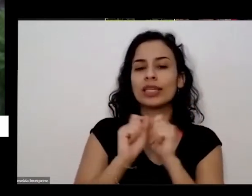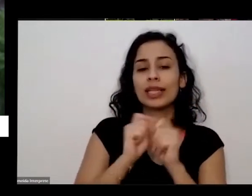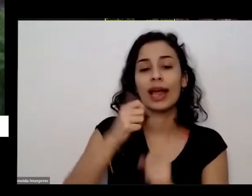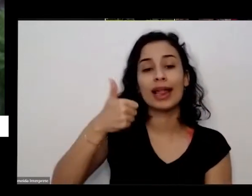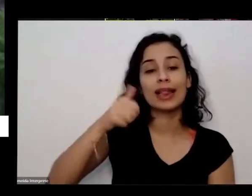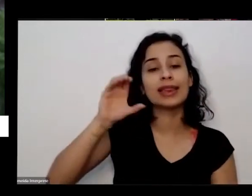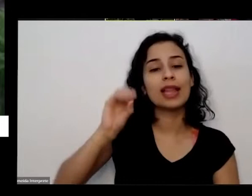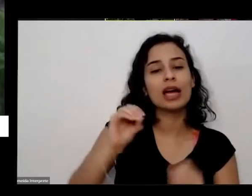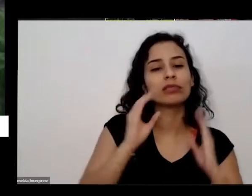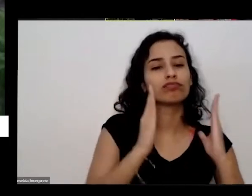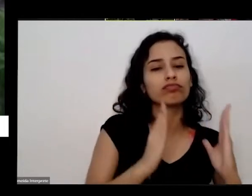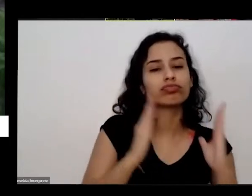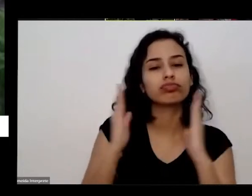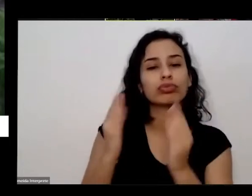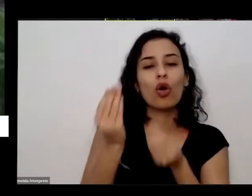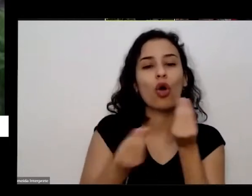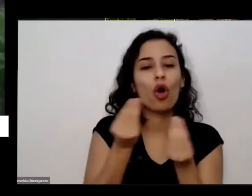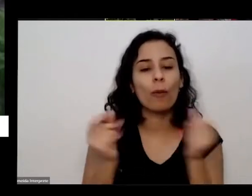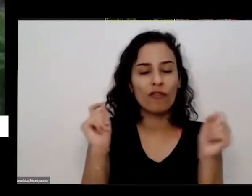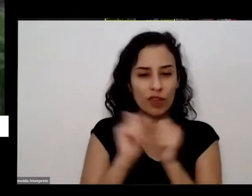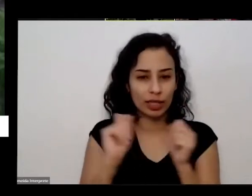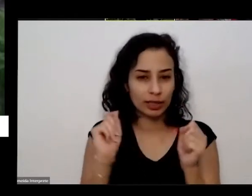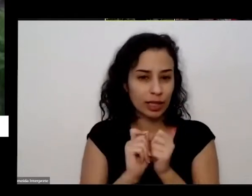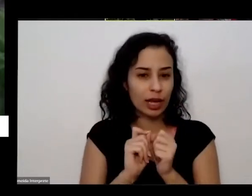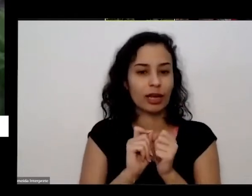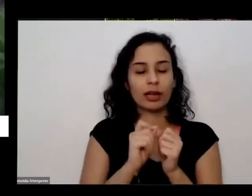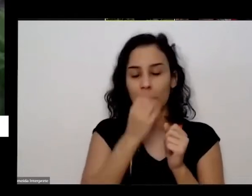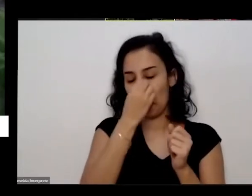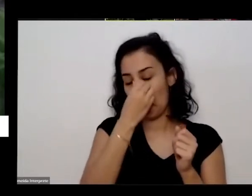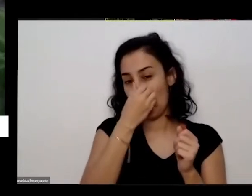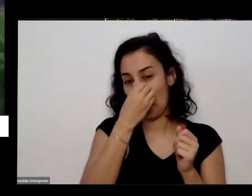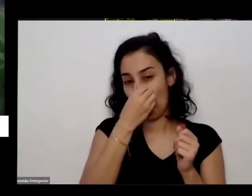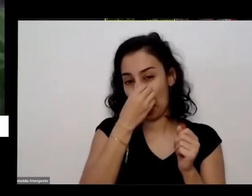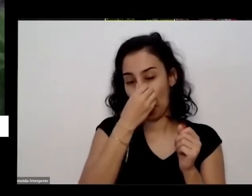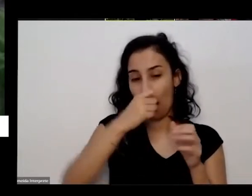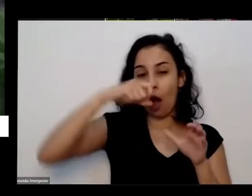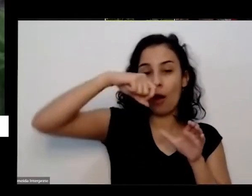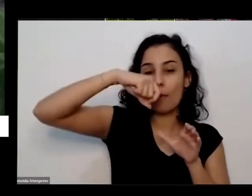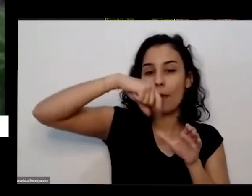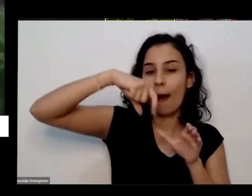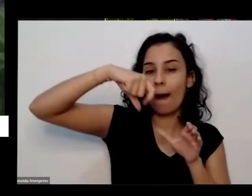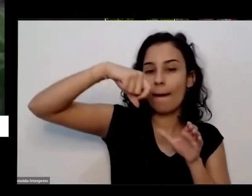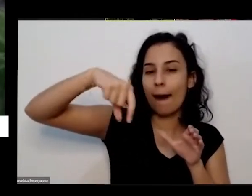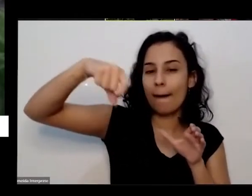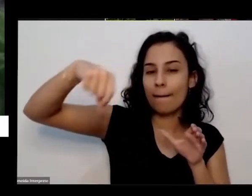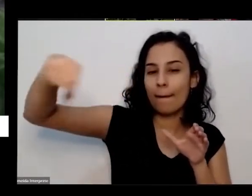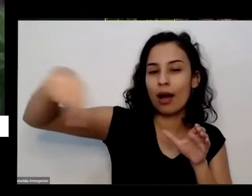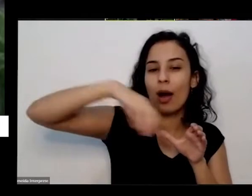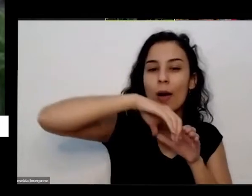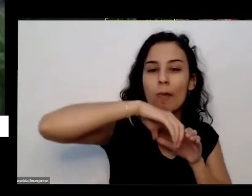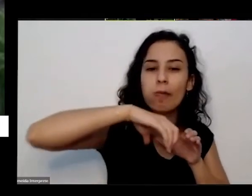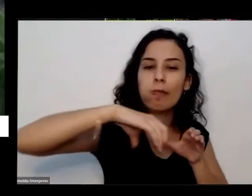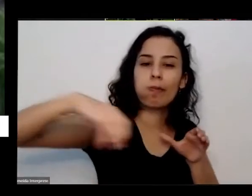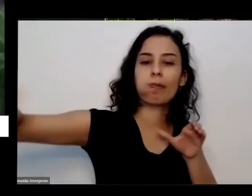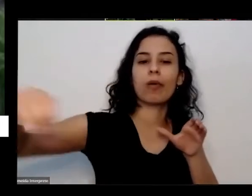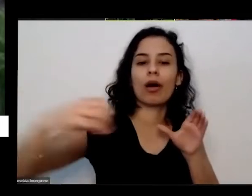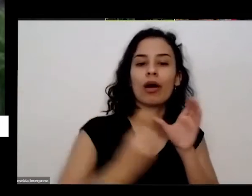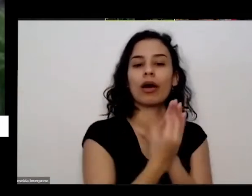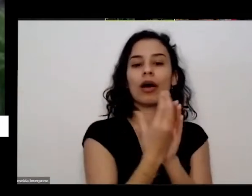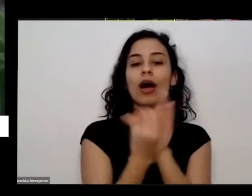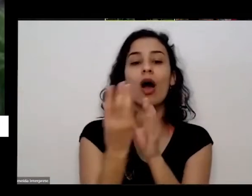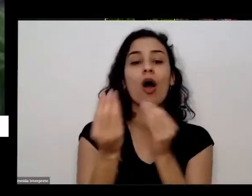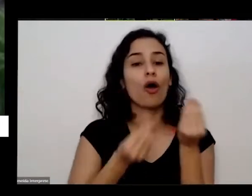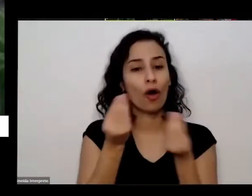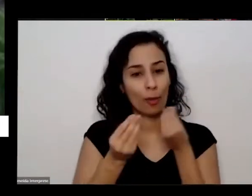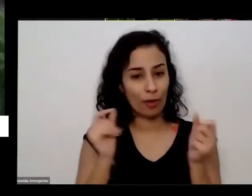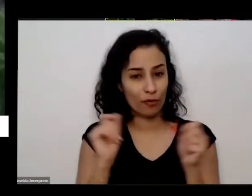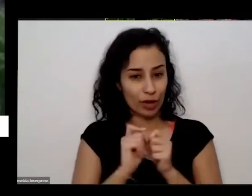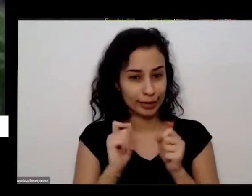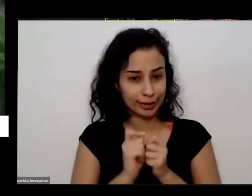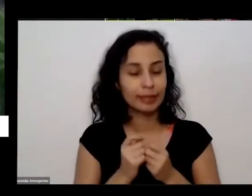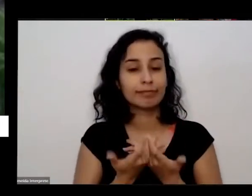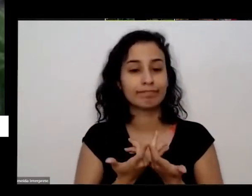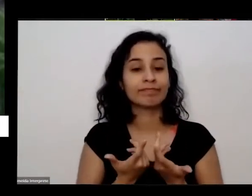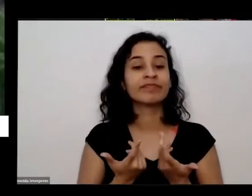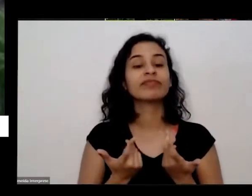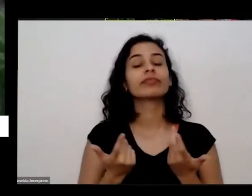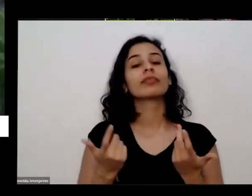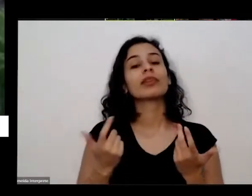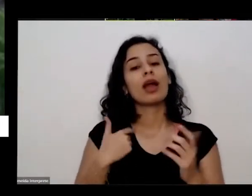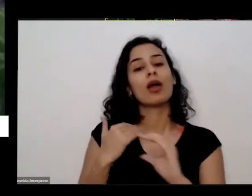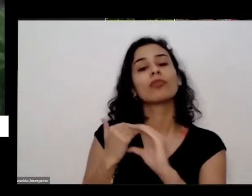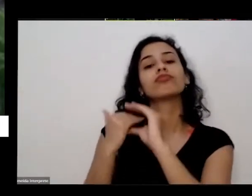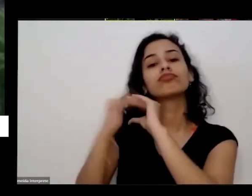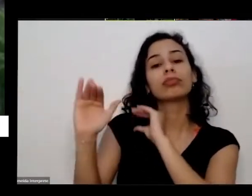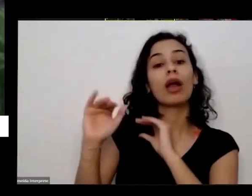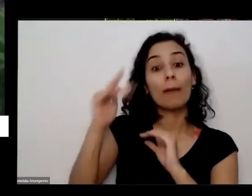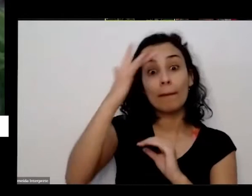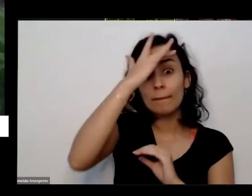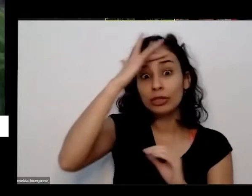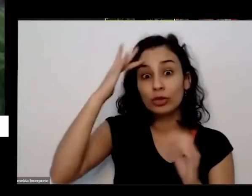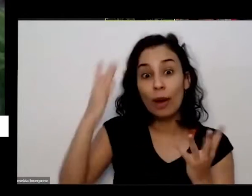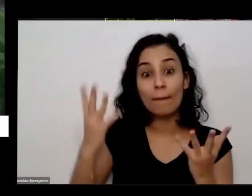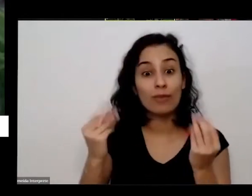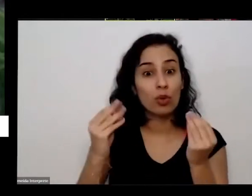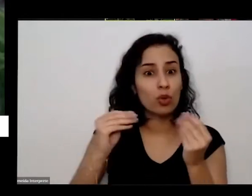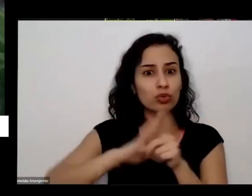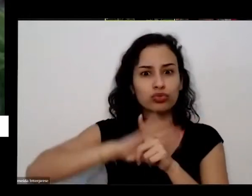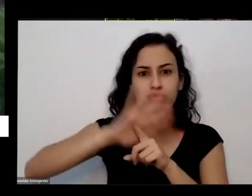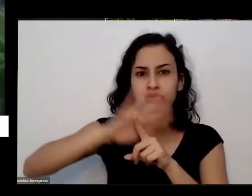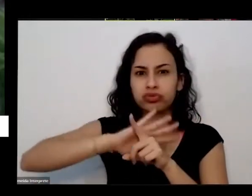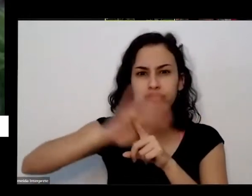horta com uma marca G1 e com mais eficiência né e mandei isso teve uma repercussão grande o seu